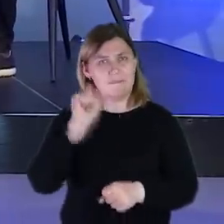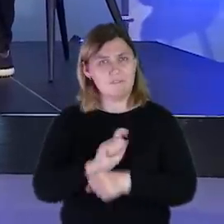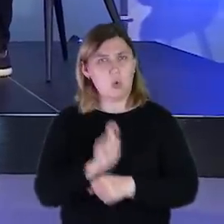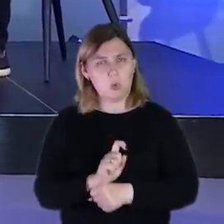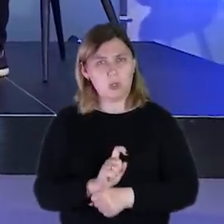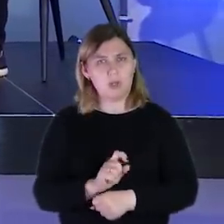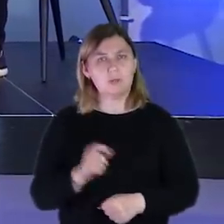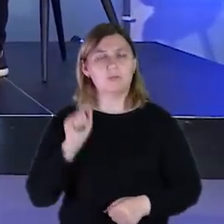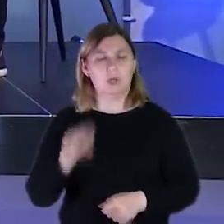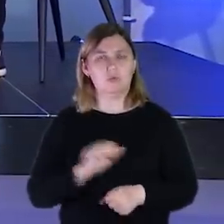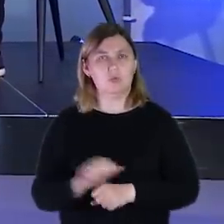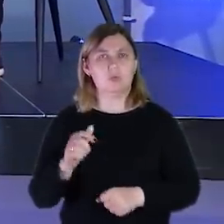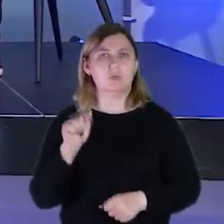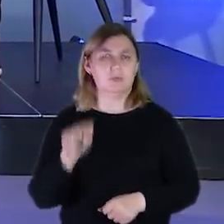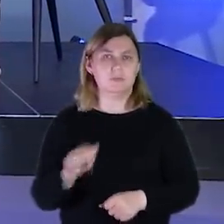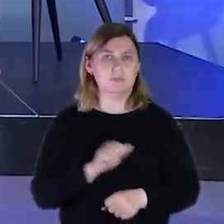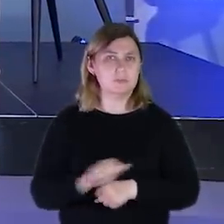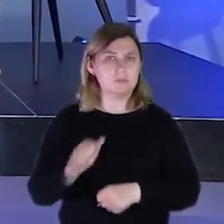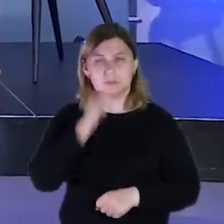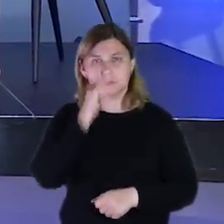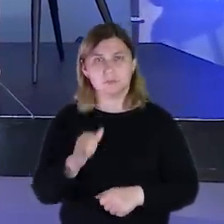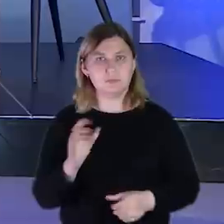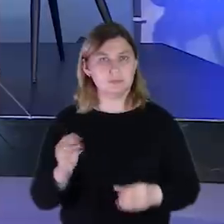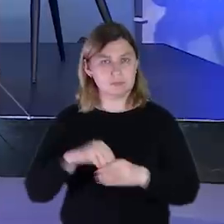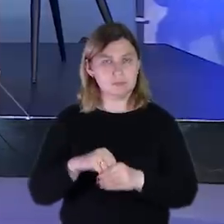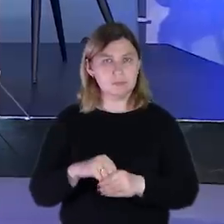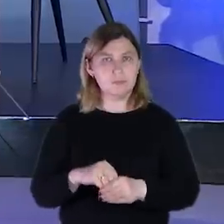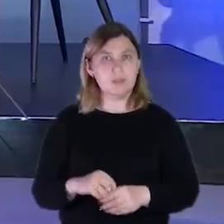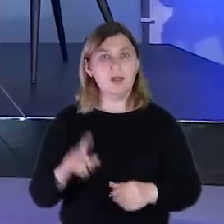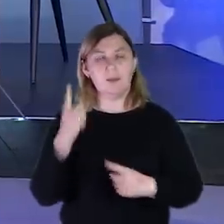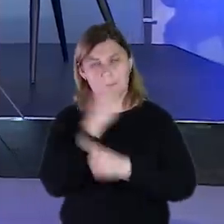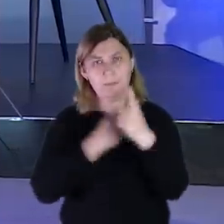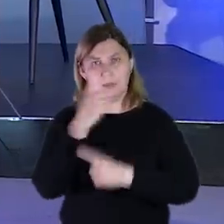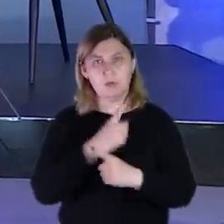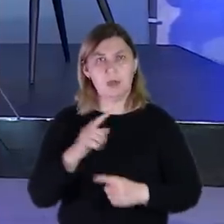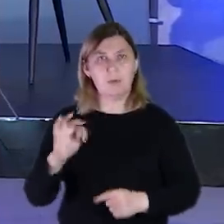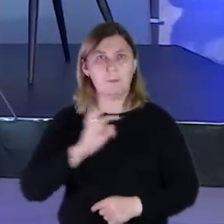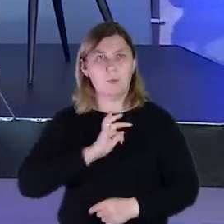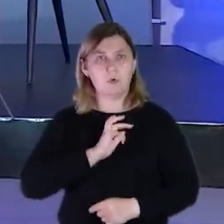no to tutaj ta kwestia oczywiście nie może być włączana. Ale myślę, że z kwestią moralności